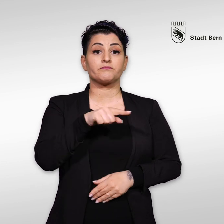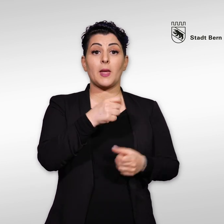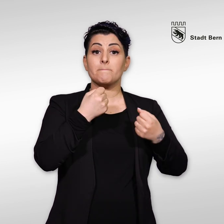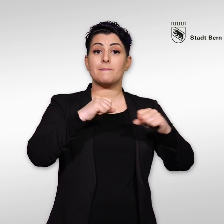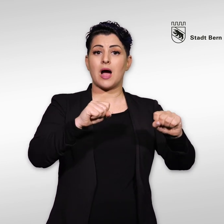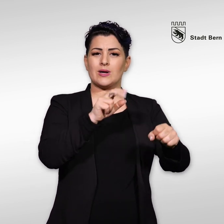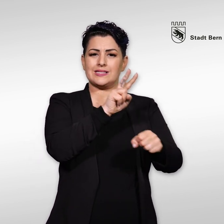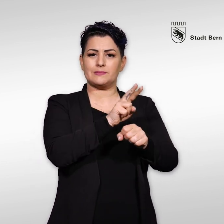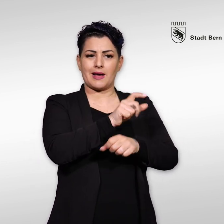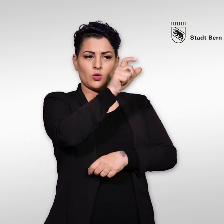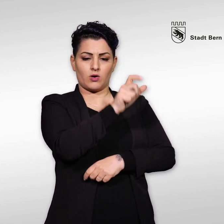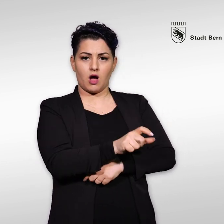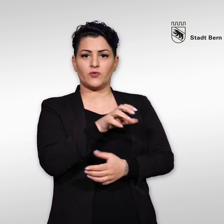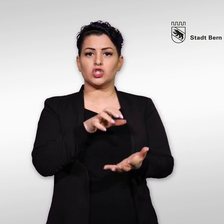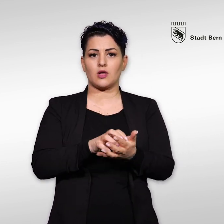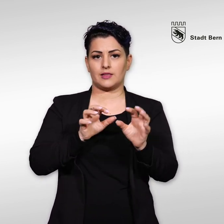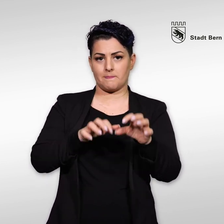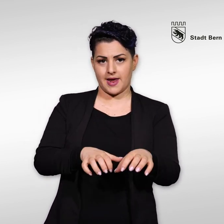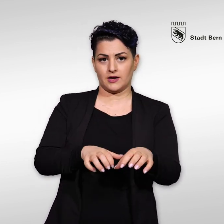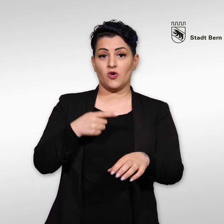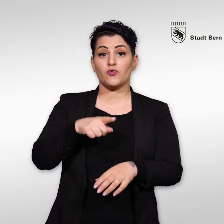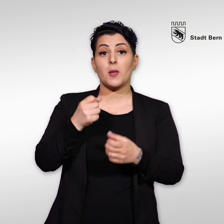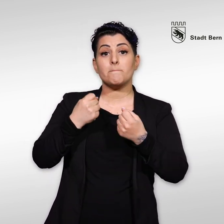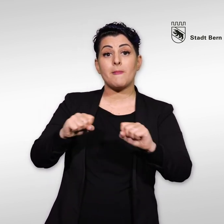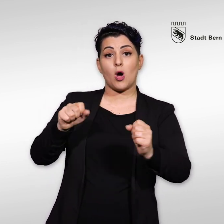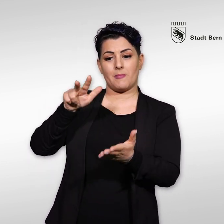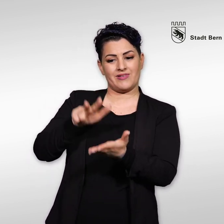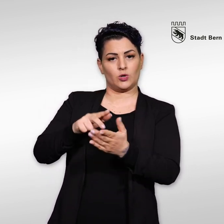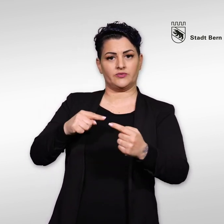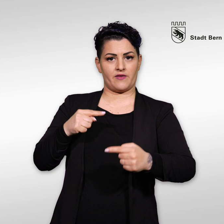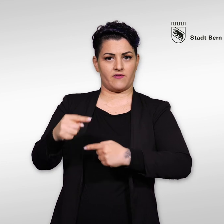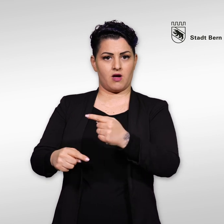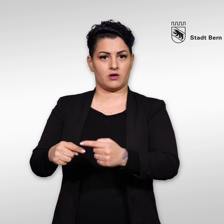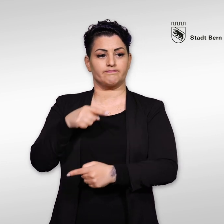Das Bauinspektorat der Stadt Bern stellt im Baubewilligungsverfahren sicher,